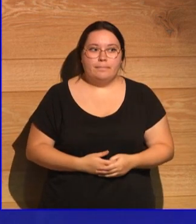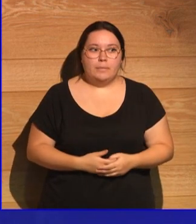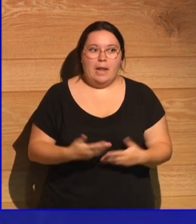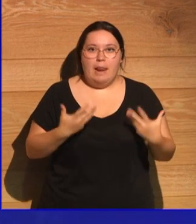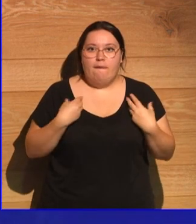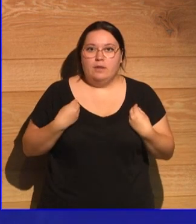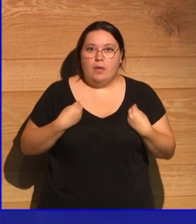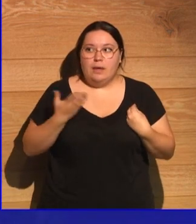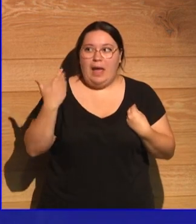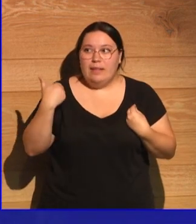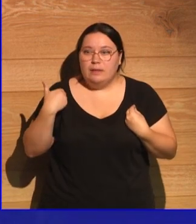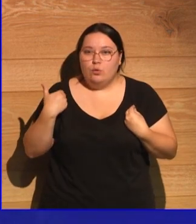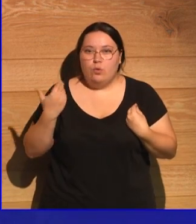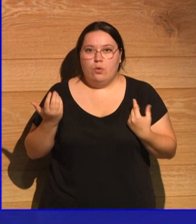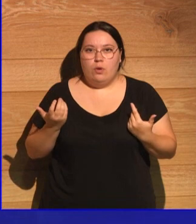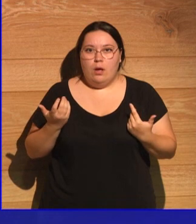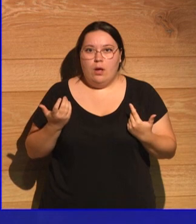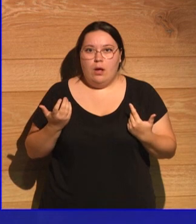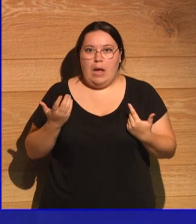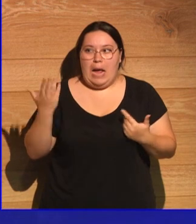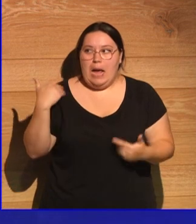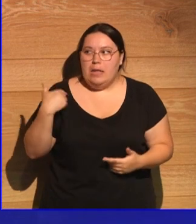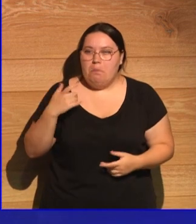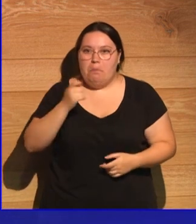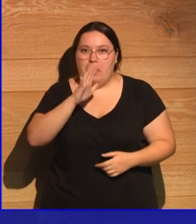que hemos vivido hasta ayer nos parecía muy lejana